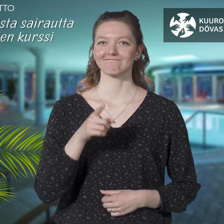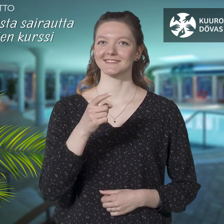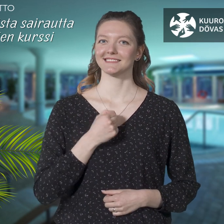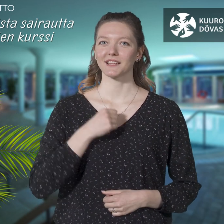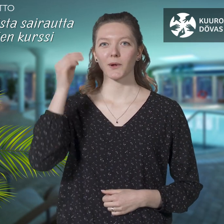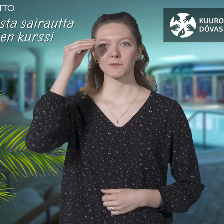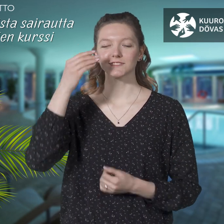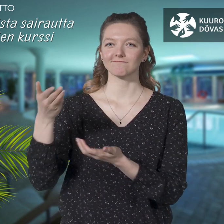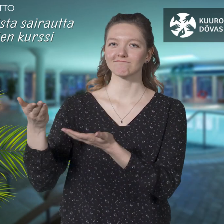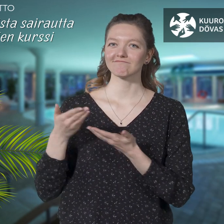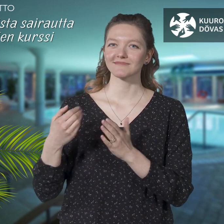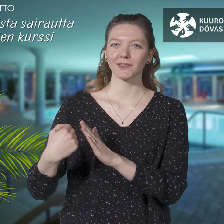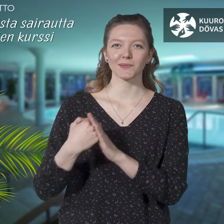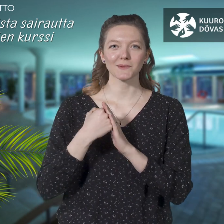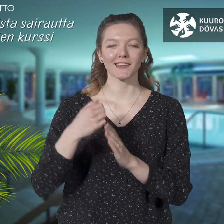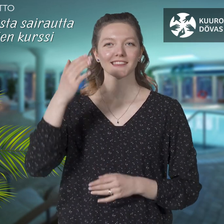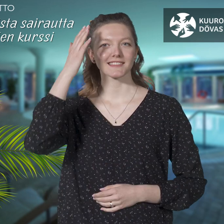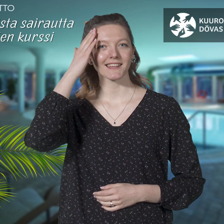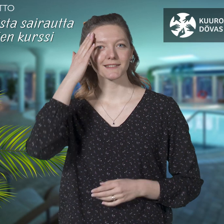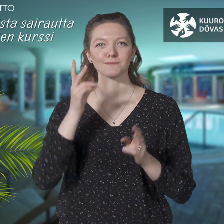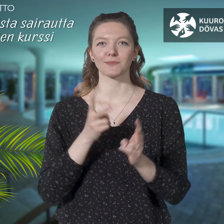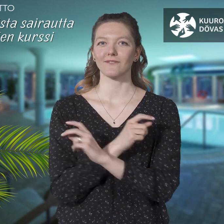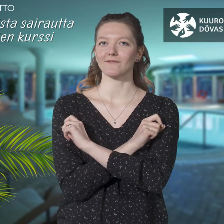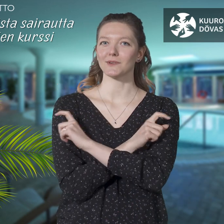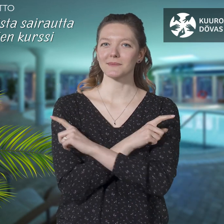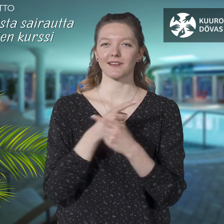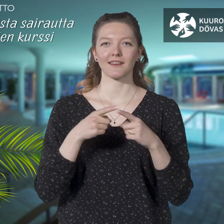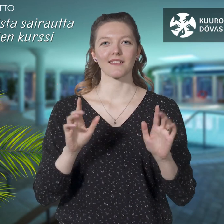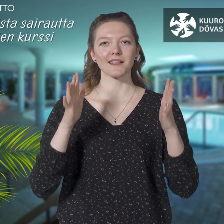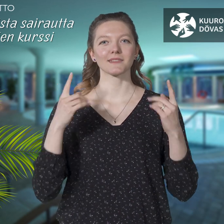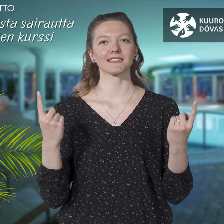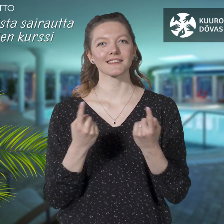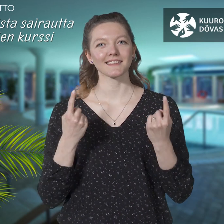Saat kurssilta myös tukea, tietoa ja voimavaroja eri elämäntilanteisiin, -